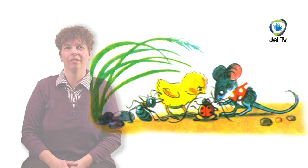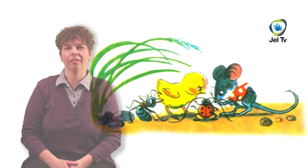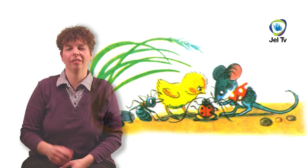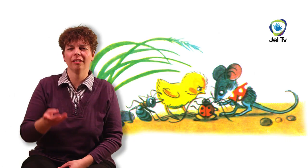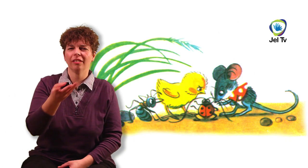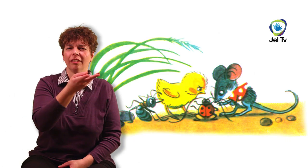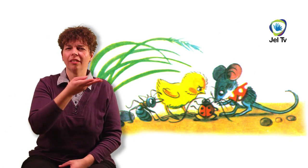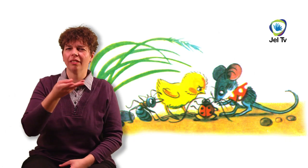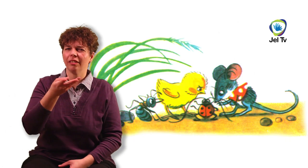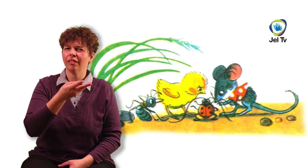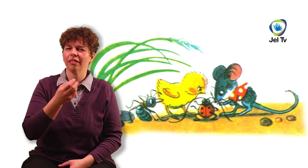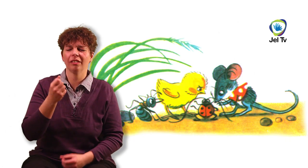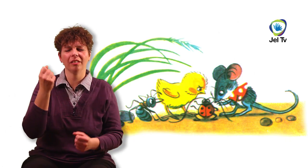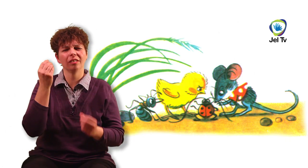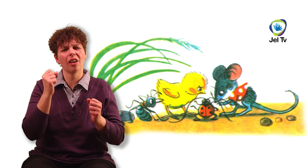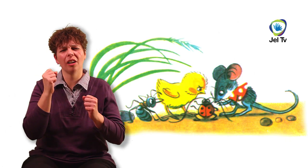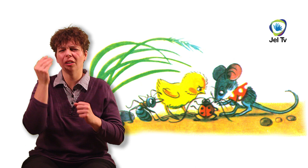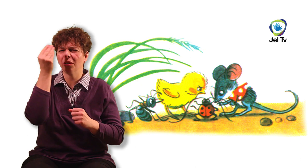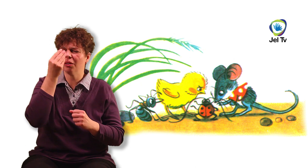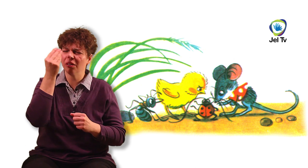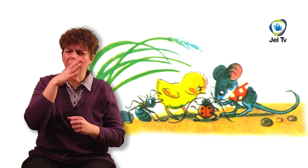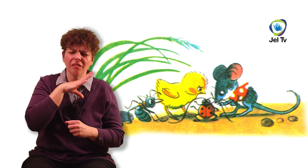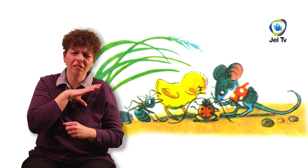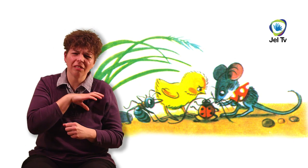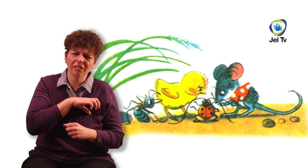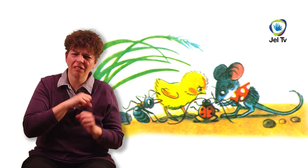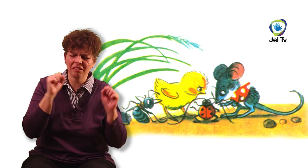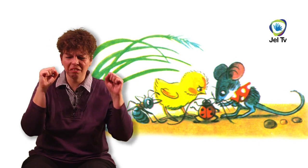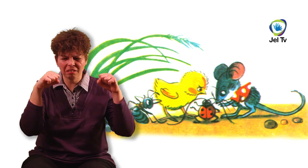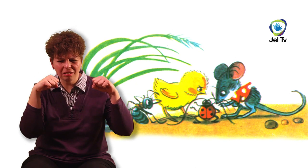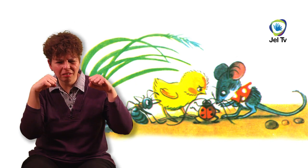Nagyon megbántódott ezen Kispipi, Egérke, Hangyácska és Katicabogárka.